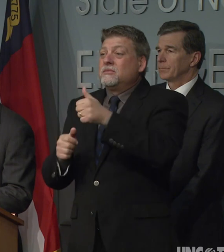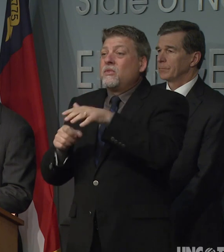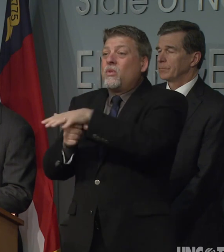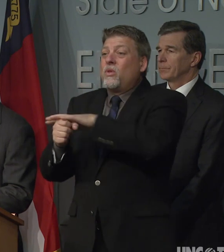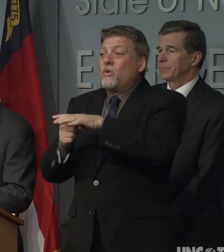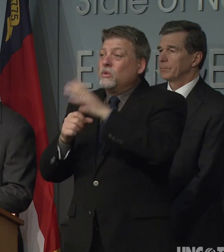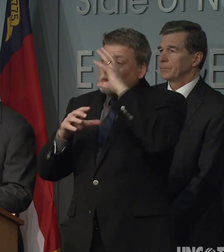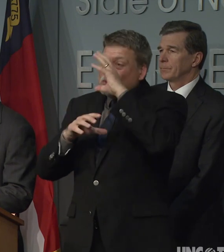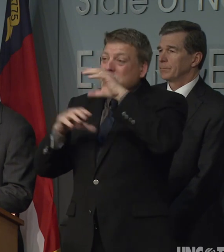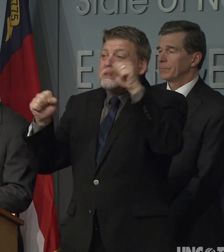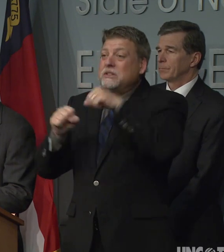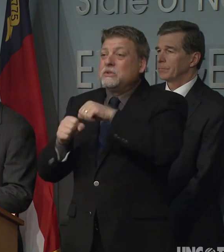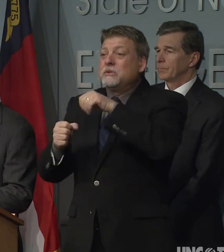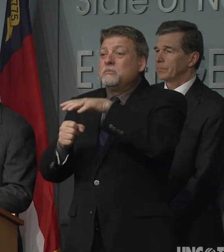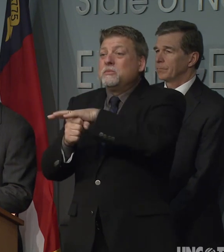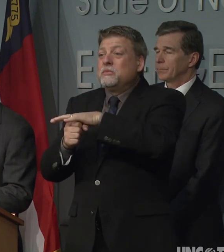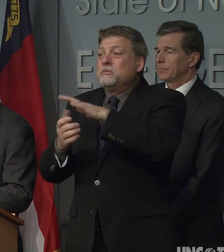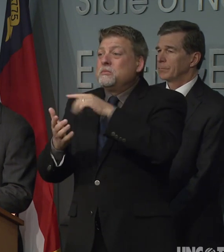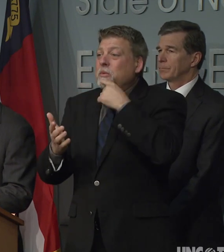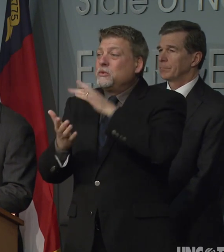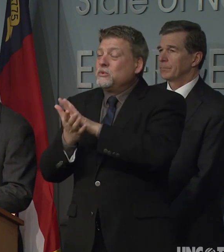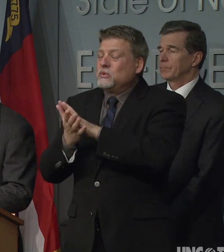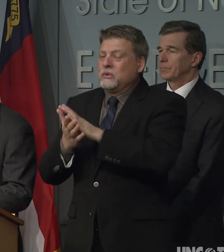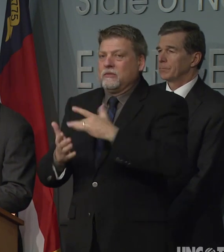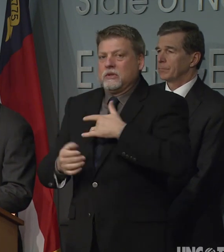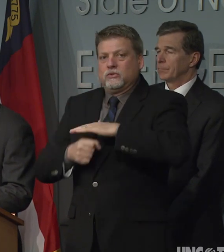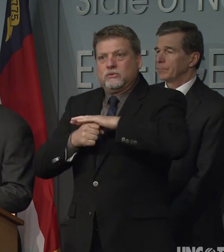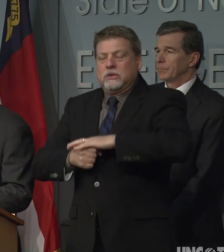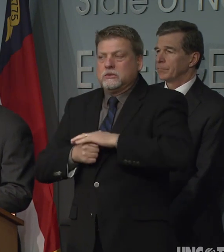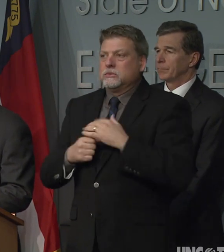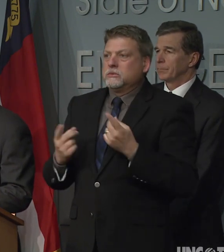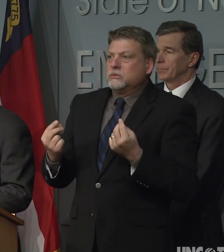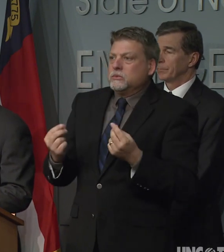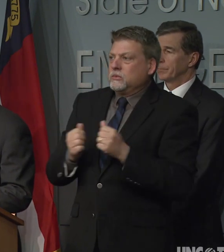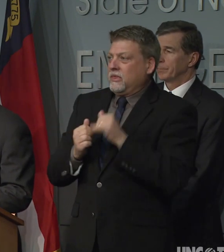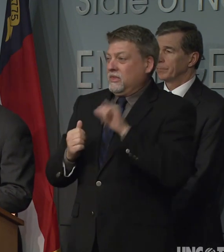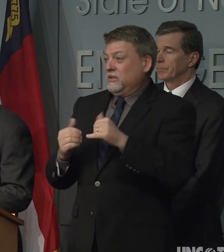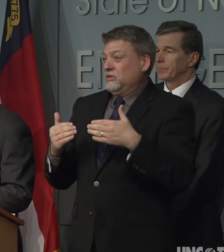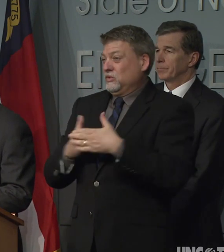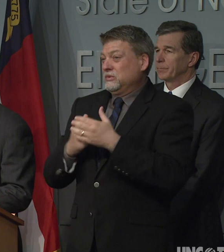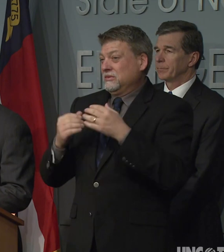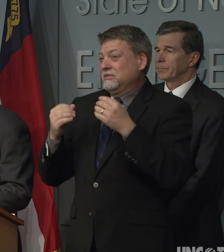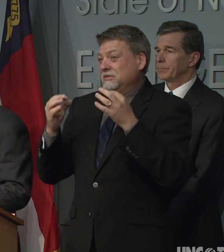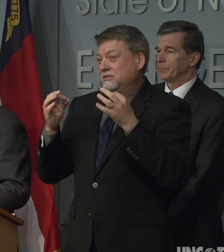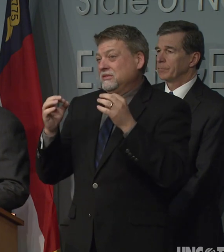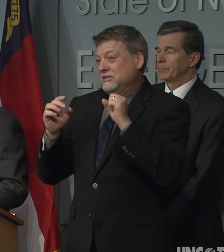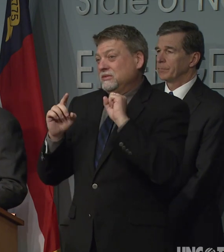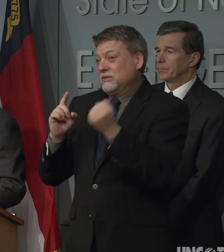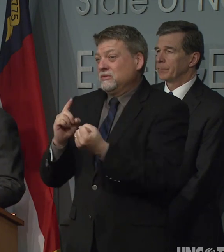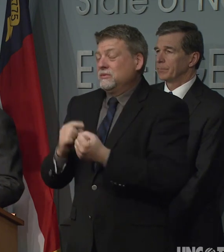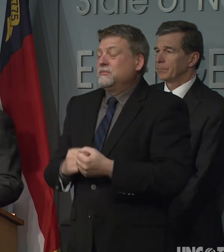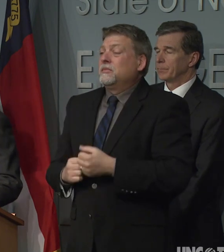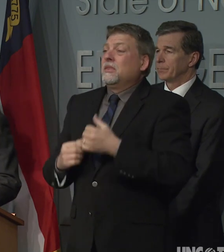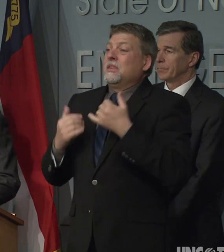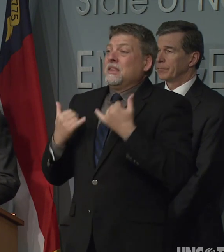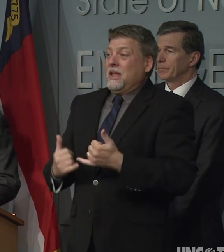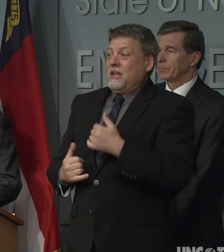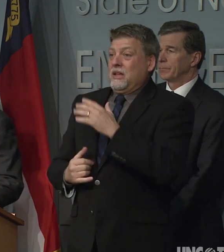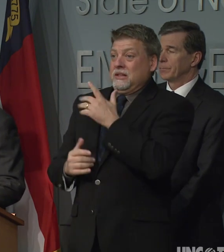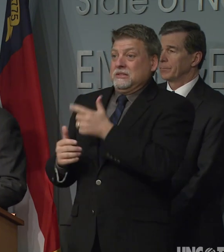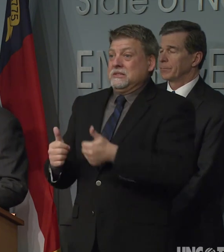todas las la presión que está sufriendo los súper intendentes y todos los que se encuentran en educación y también nos